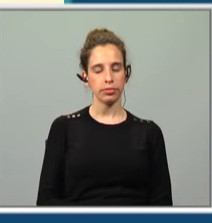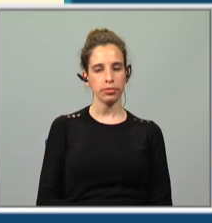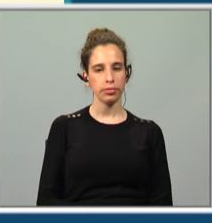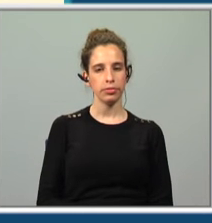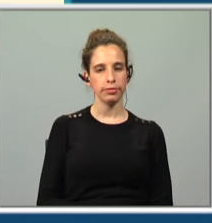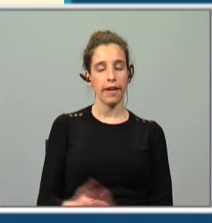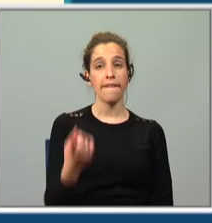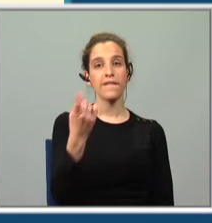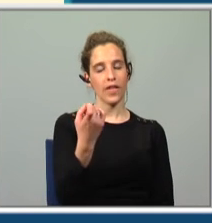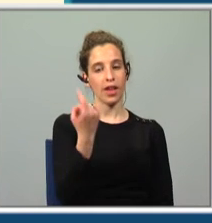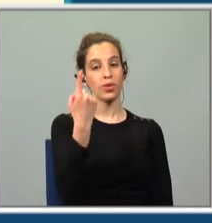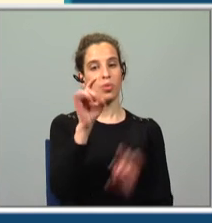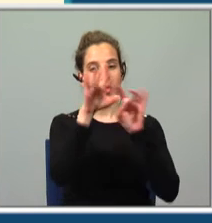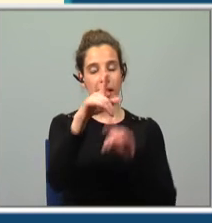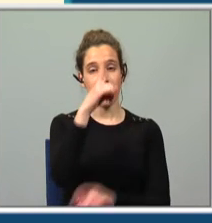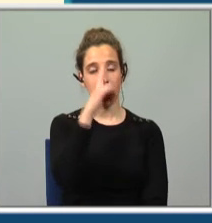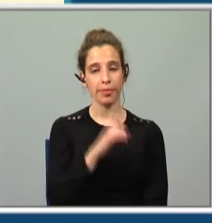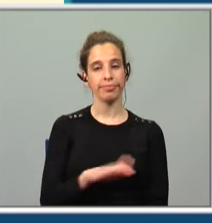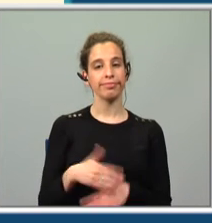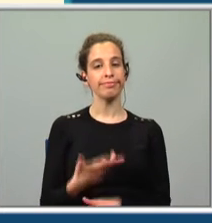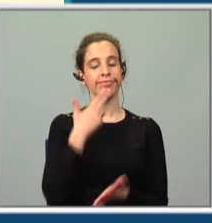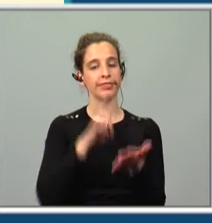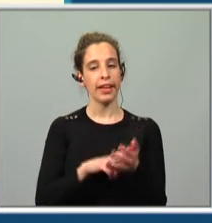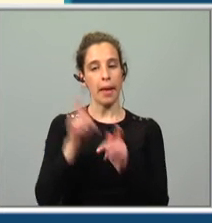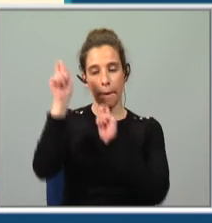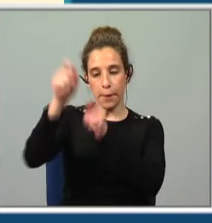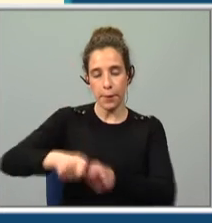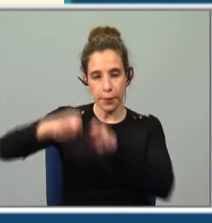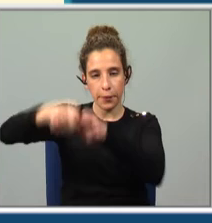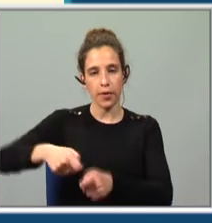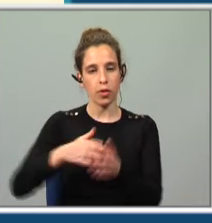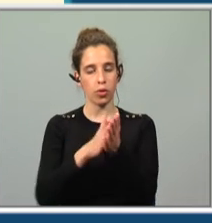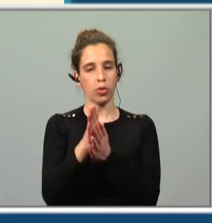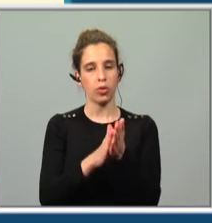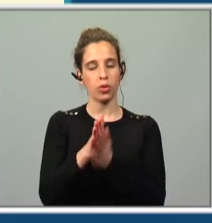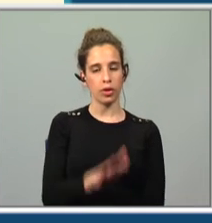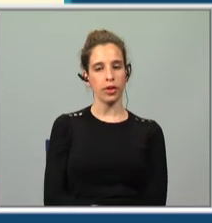tá faltando uma pista lembraste Pois é a picareta vamos usar lá na conclusão da 有一條線索不見了，你還記得嗎？我們將在結束時在那裡使用鎬